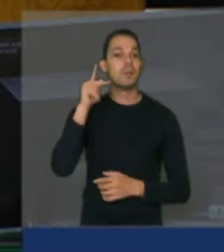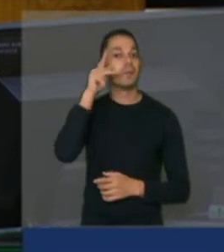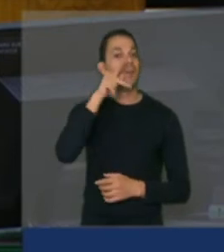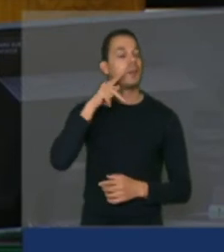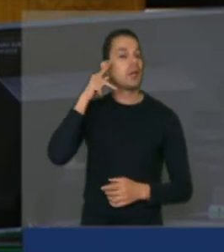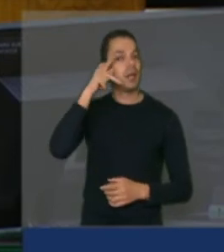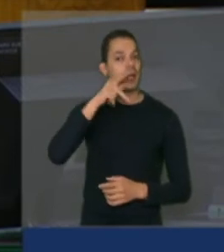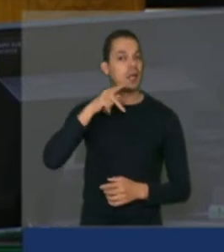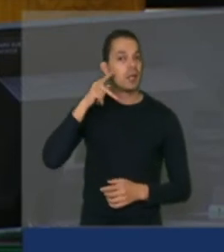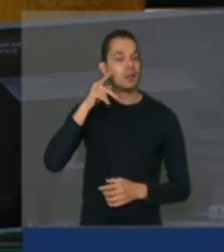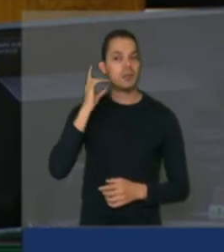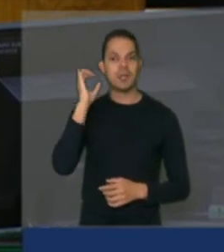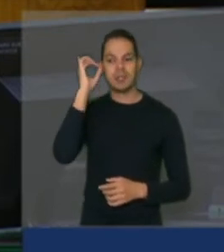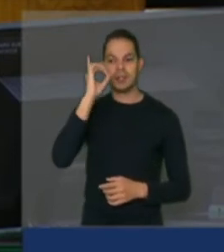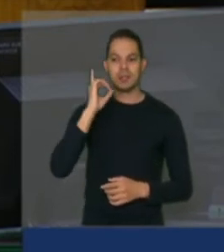ANASTÁCIO RIBEIRO, QUE JÁ